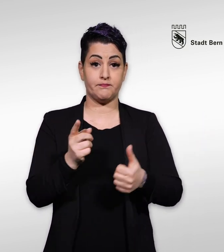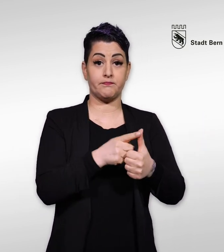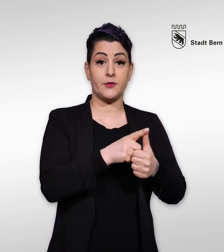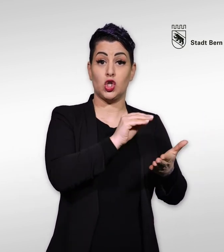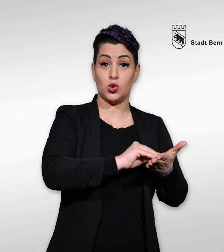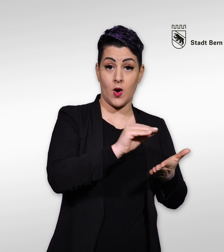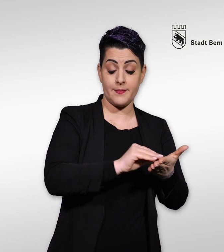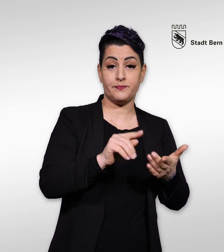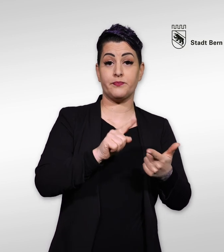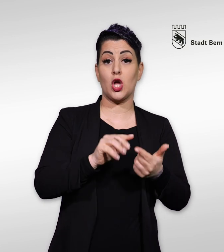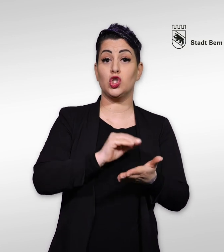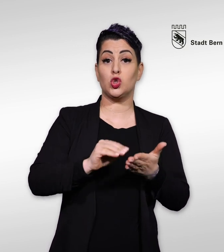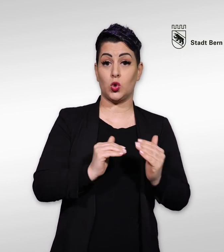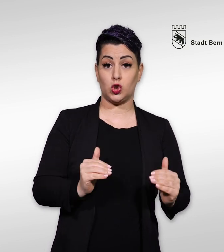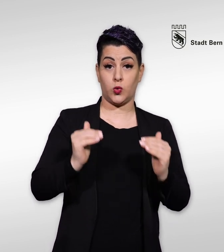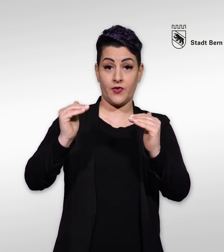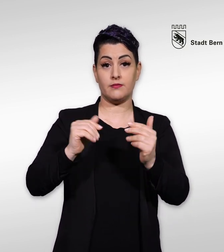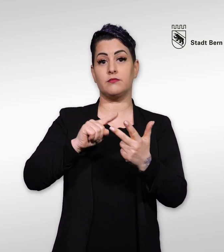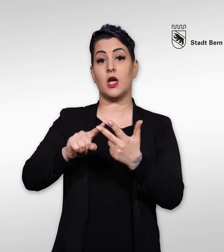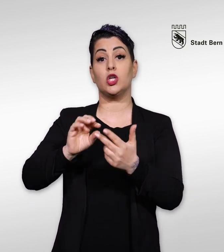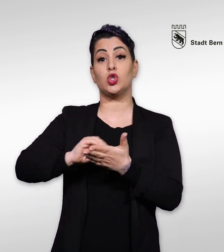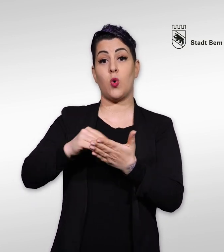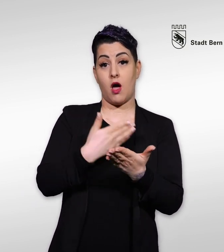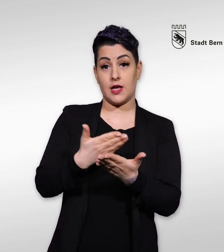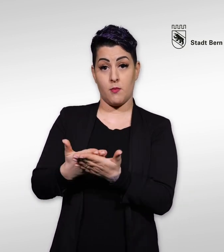zu den Schulstufen und den Schulangeboten in